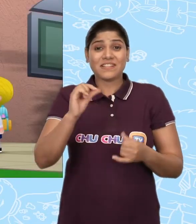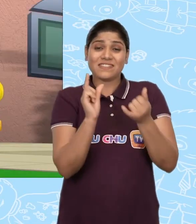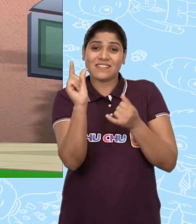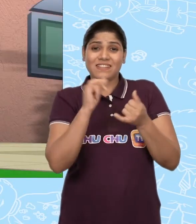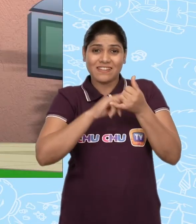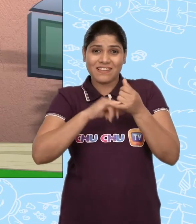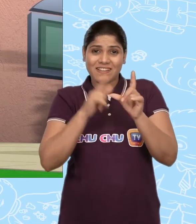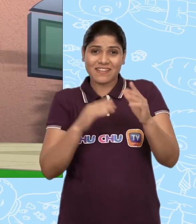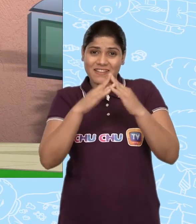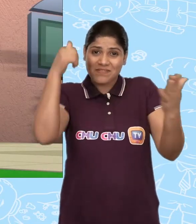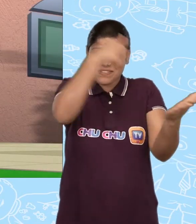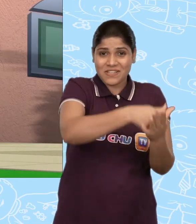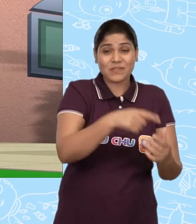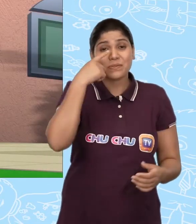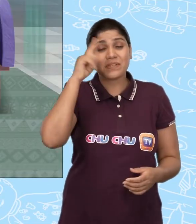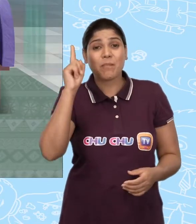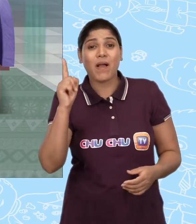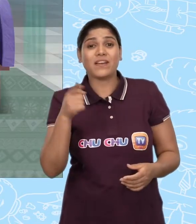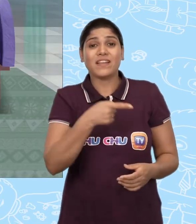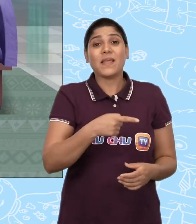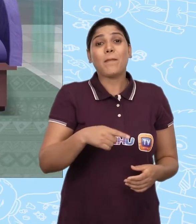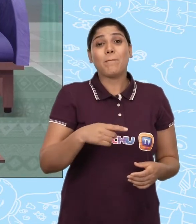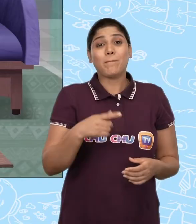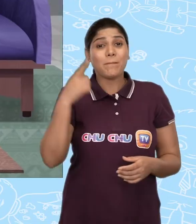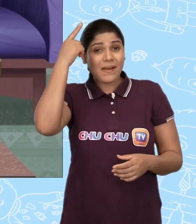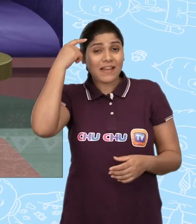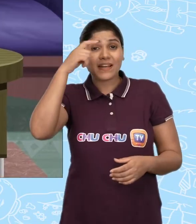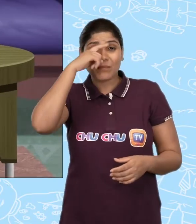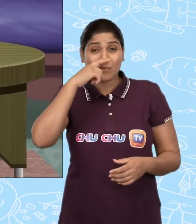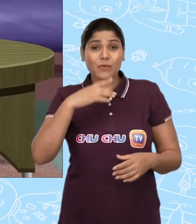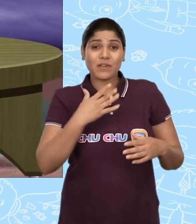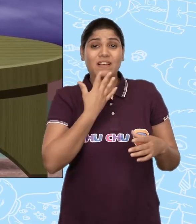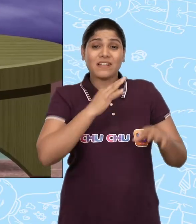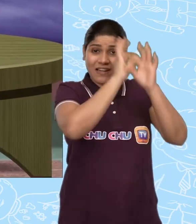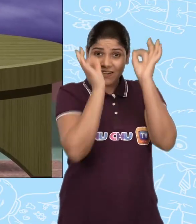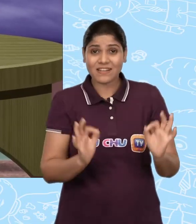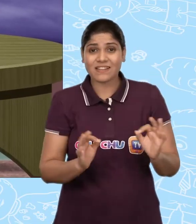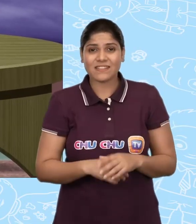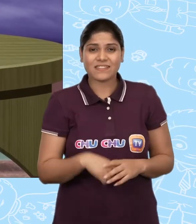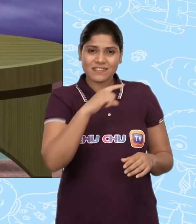उस दिन जब Cussly घर पहूँचा, तो उसकी माँ ने उसके काले और नीले कपड़े तैयार रखे थे।